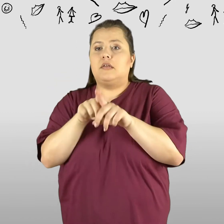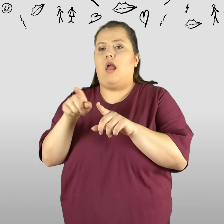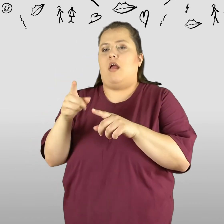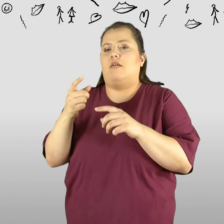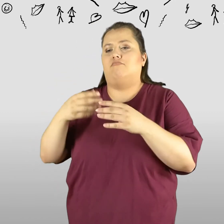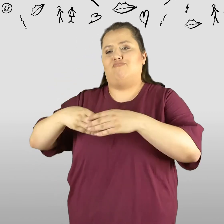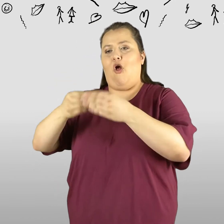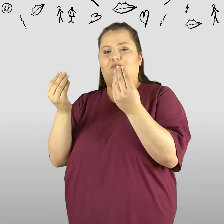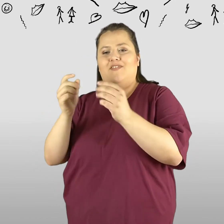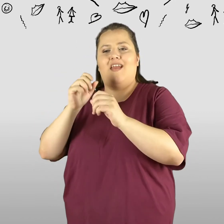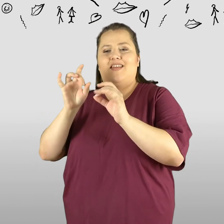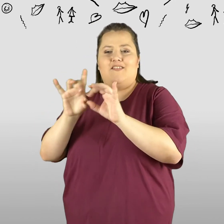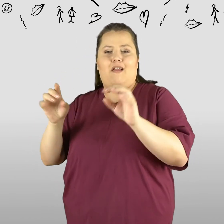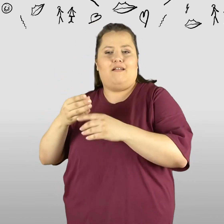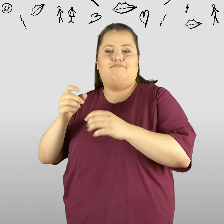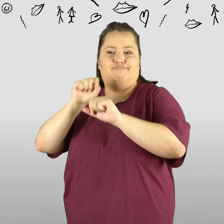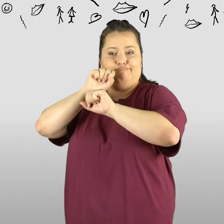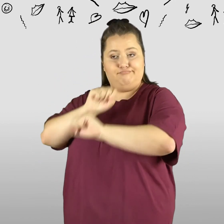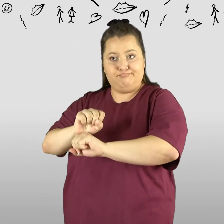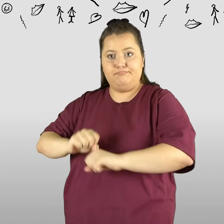ale także by przeciwdziałać rozwijaniu się ewentualnych infekcji.